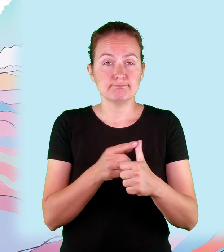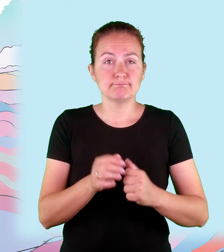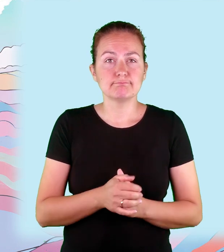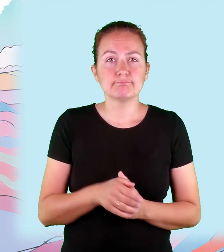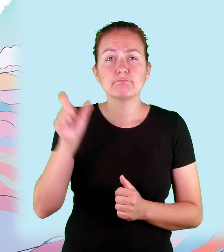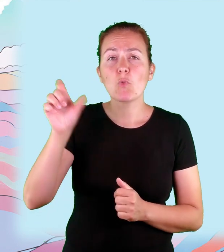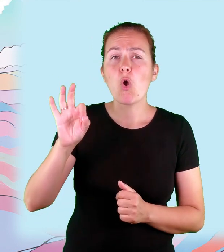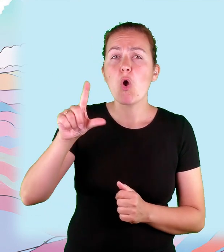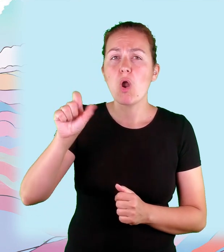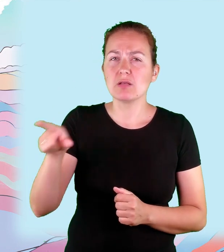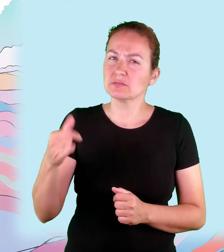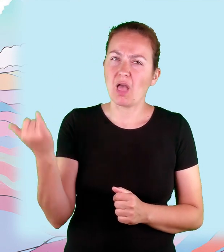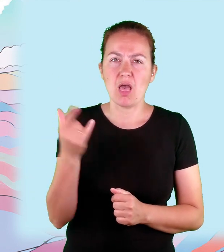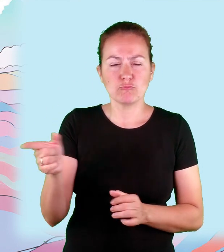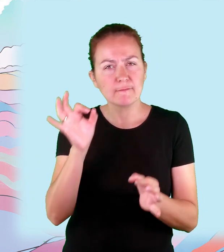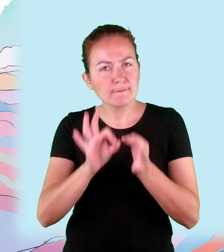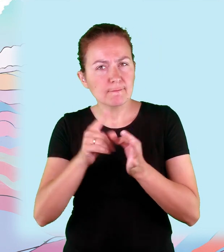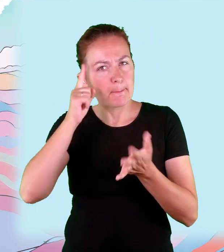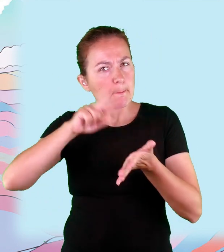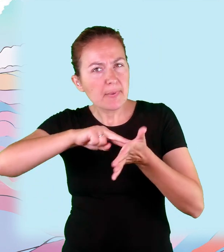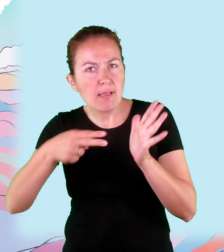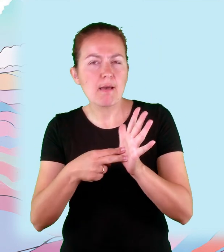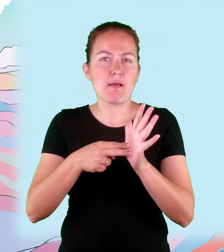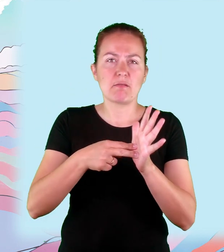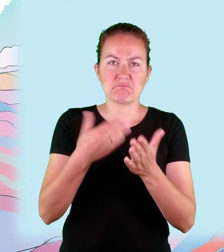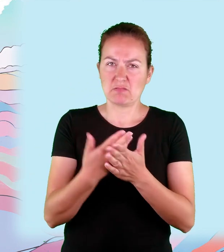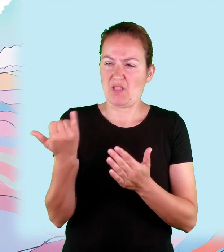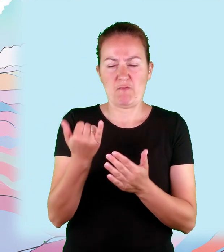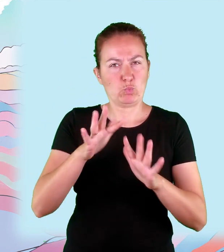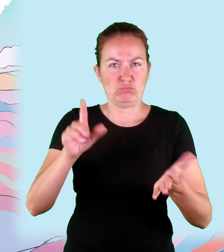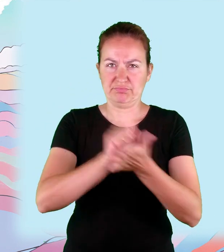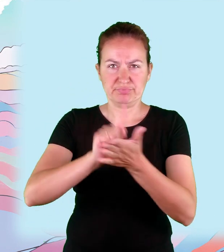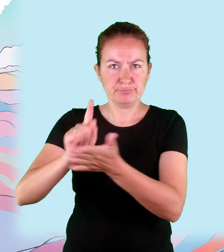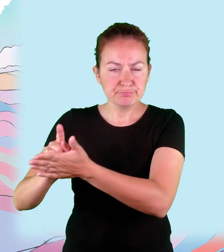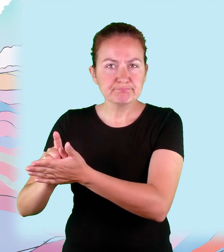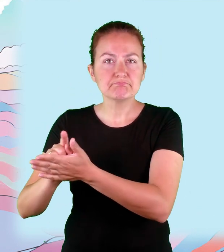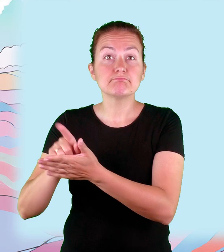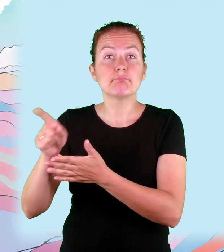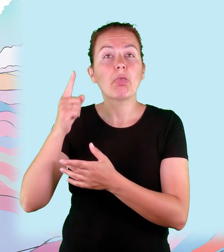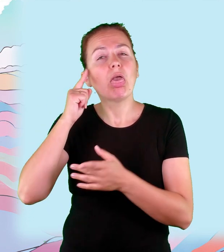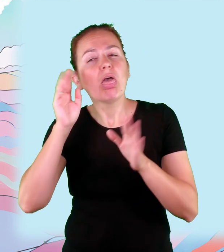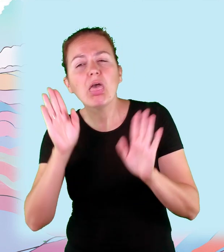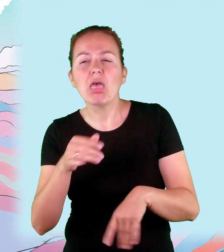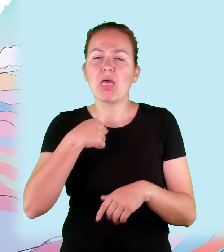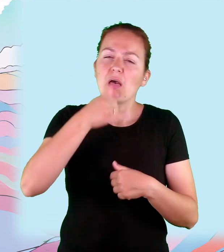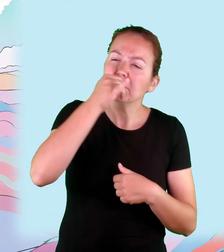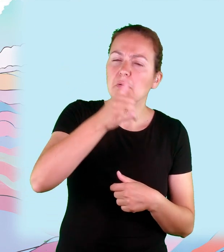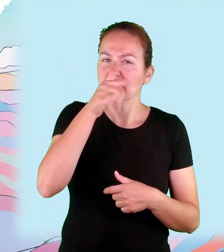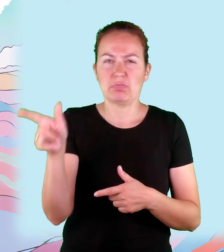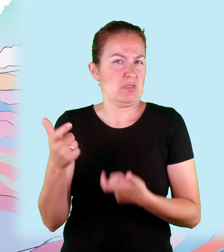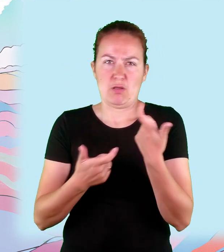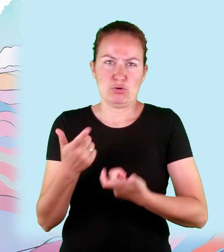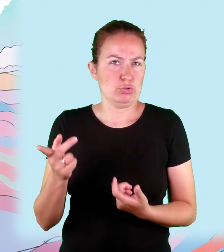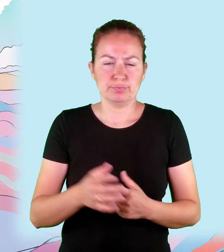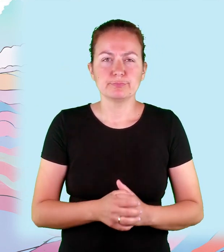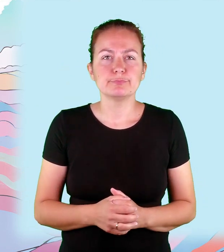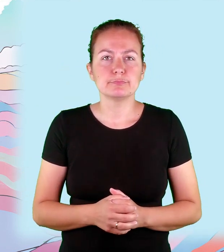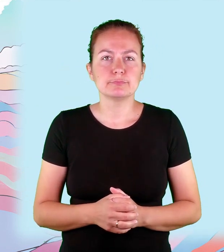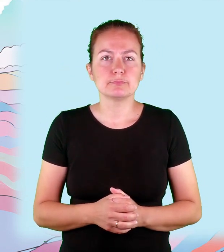1. Ola zawsze mierzy siły na zamiary i dlatego tak dużo się jej udaje. Ona nigdy w siebie nie wątpi.